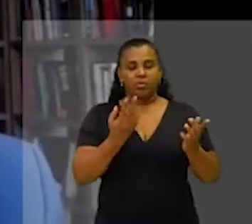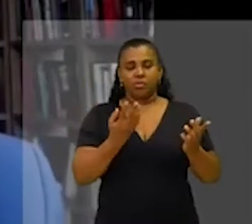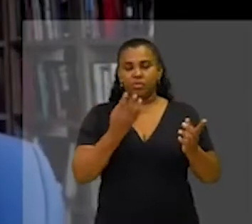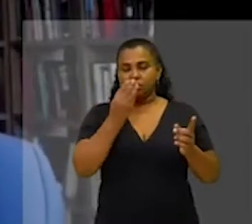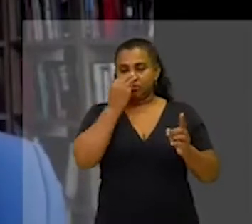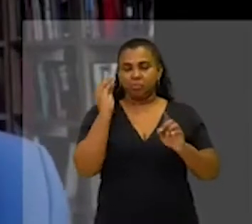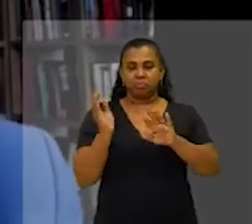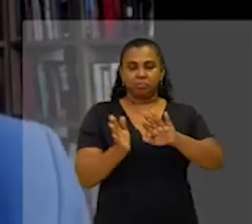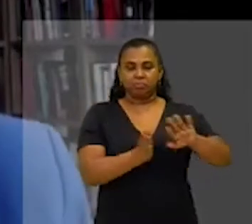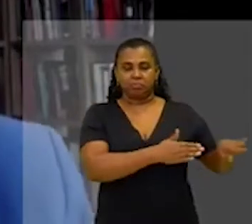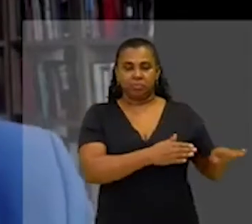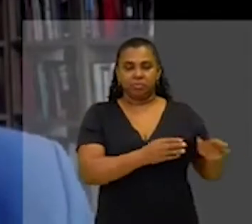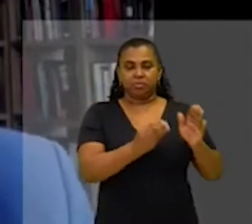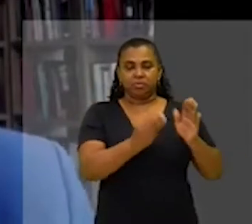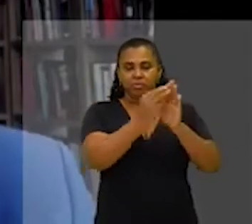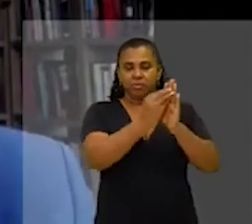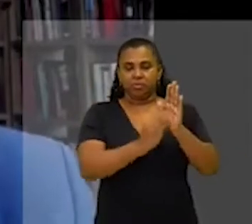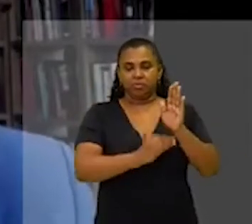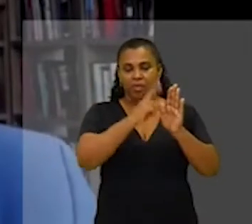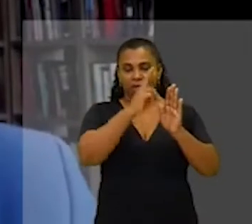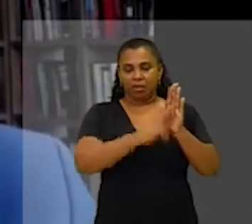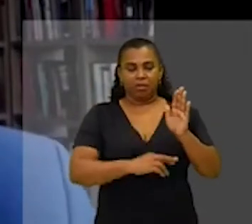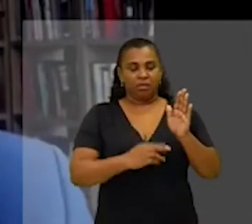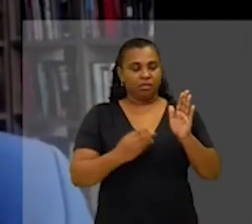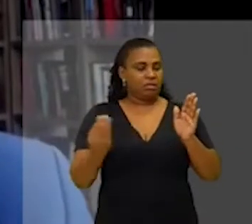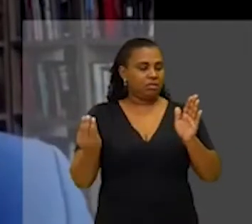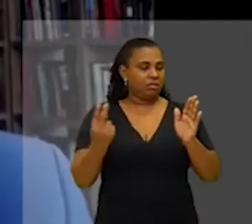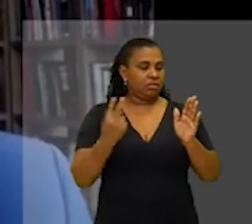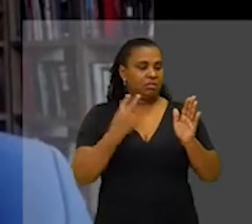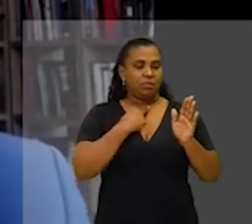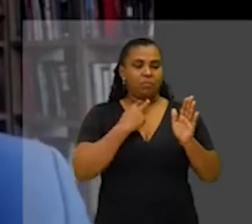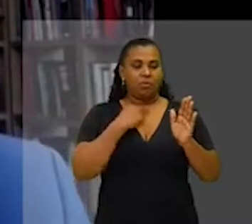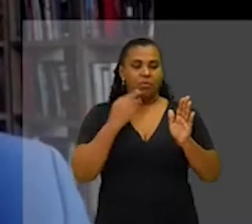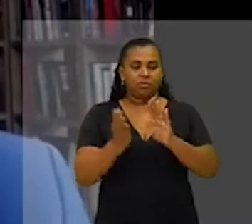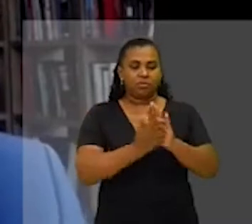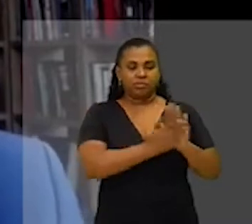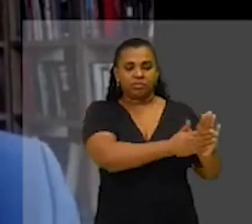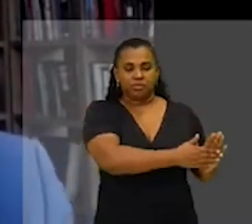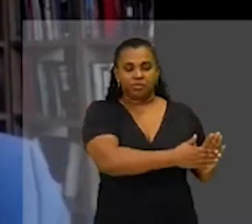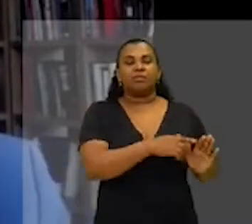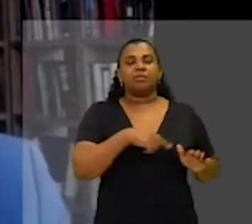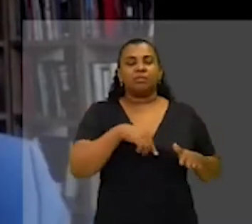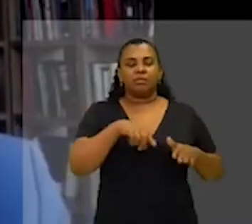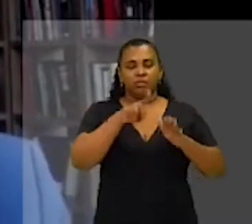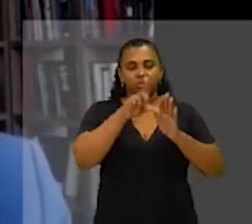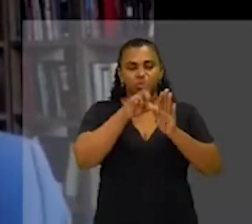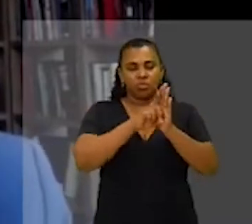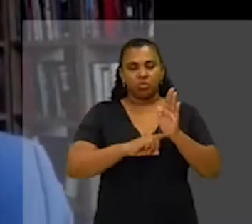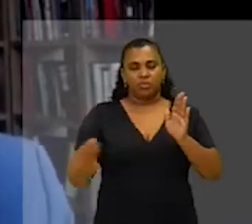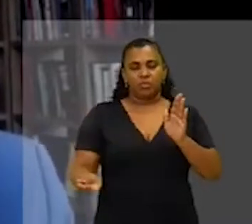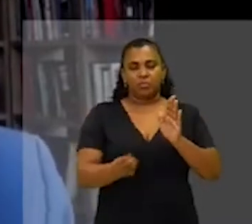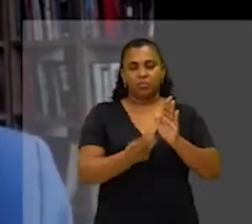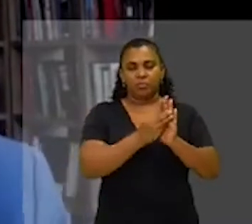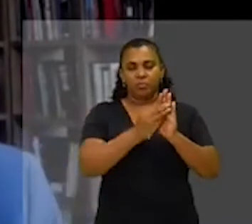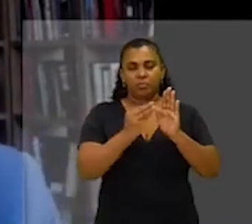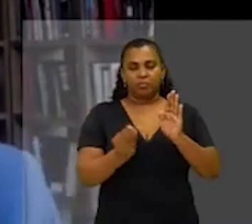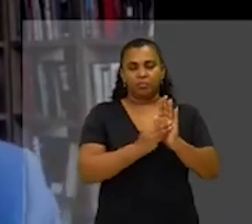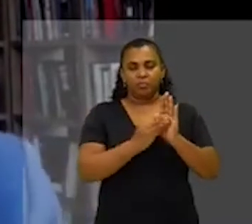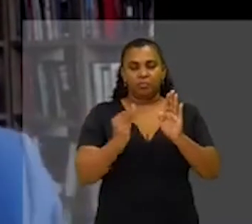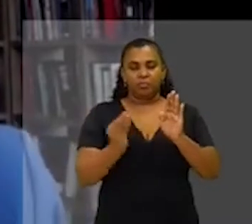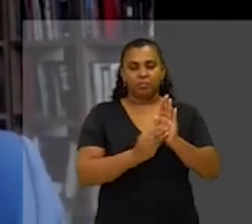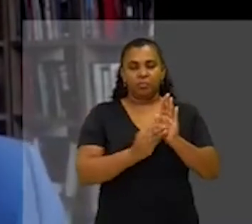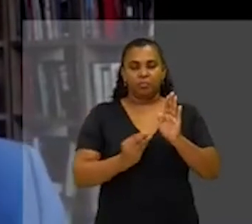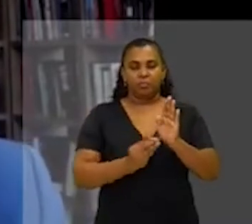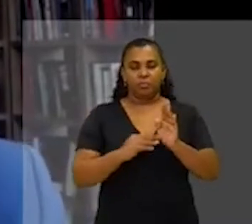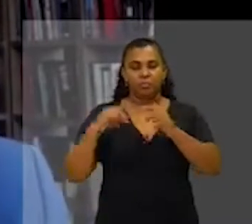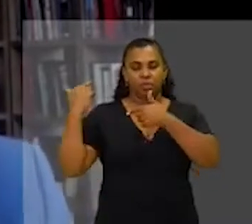do registro e elas precisam e têm o direito de se verem inseridas no formato tradicional de registro